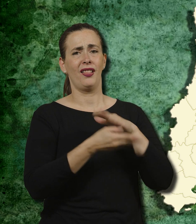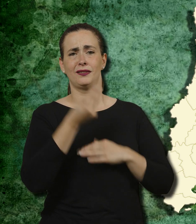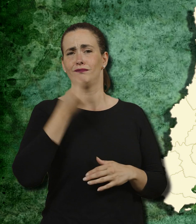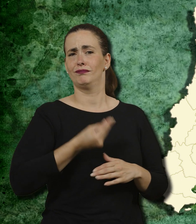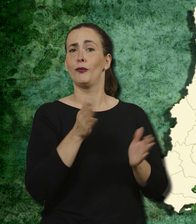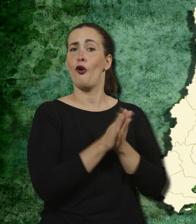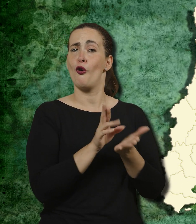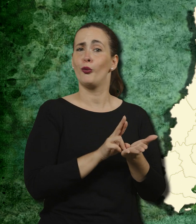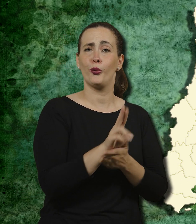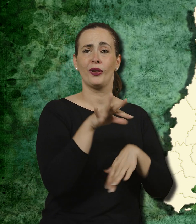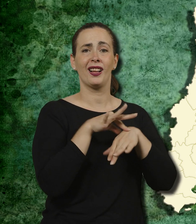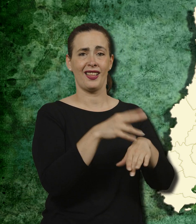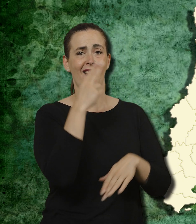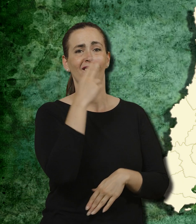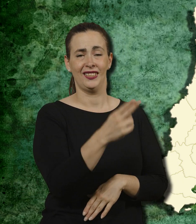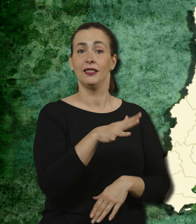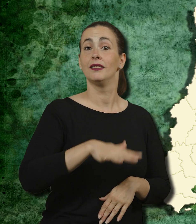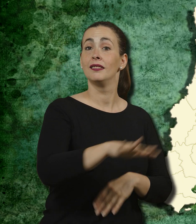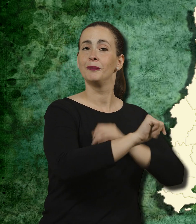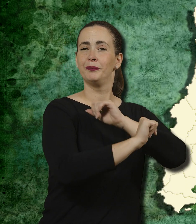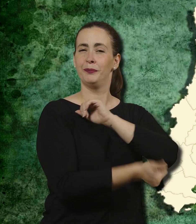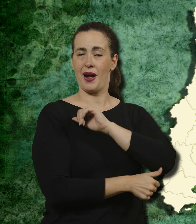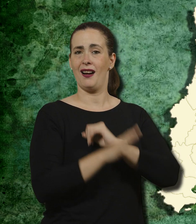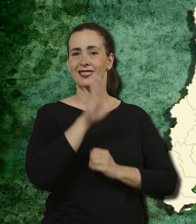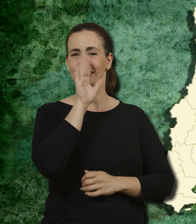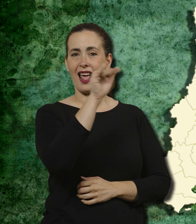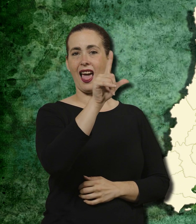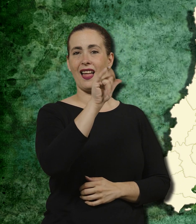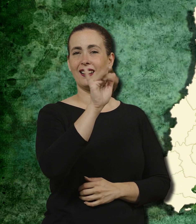accessible a través de rutes guiades pels de petits i sinuosos carrers